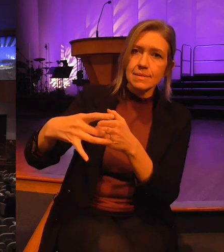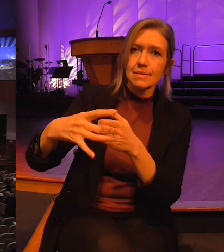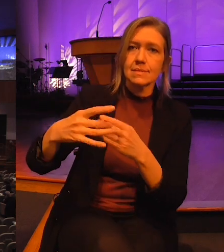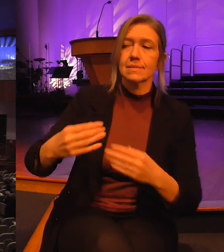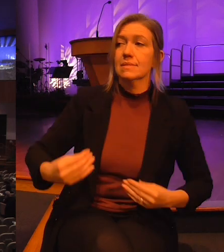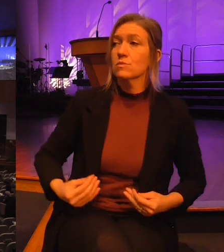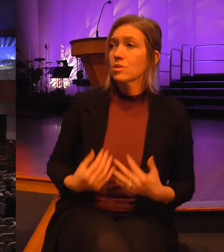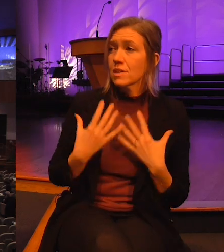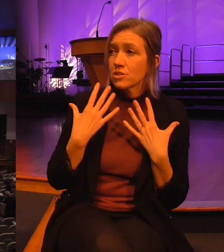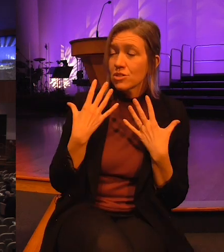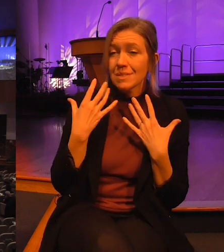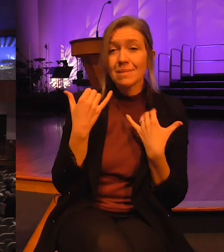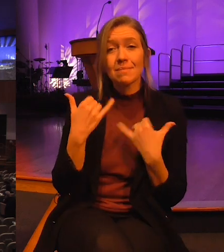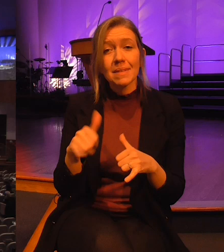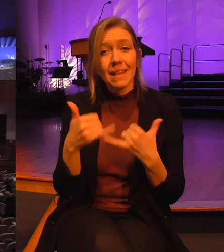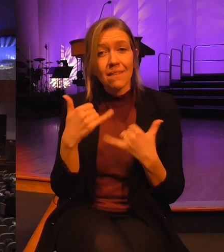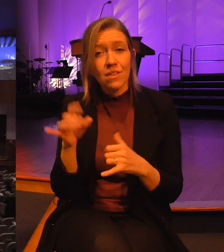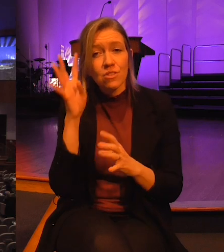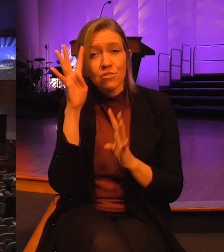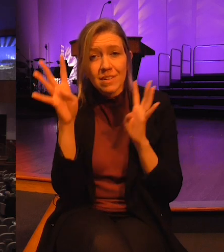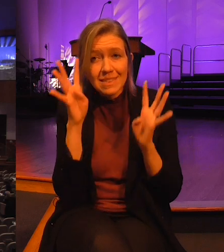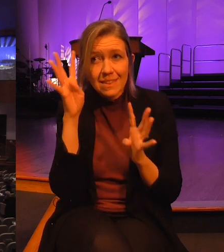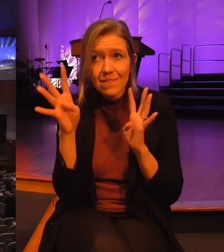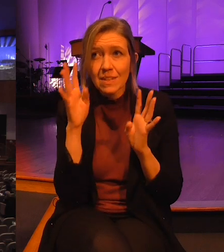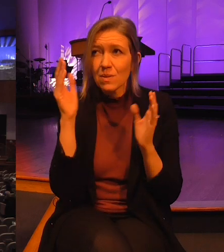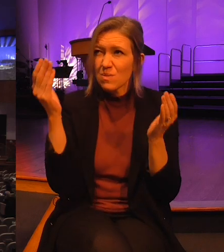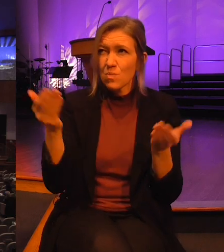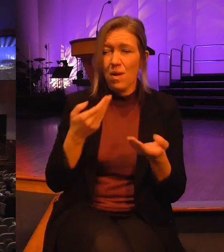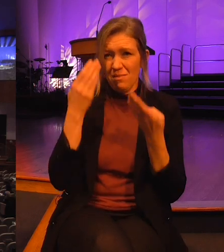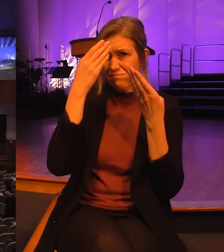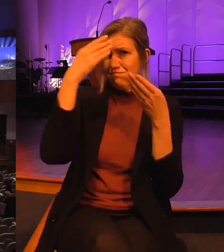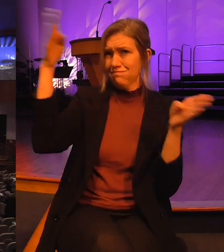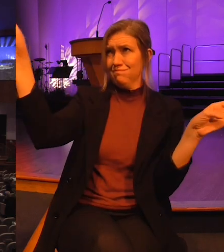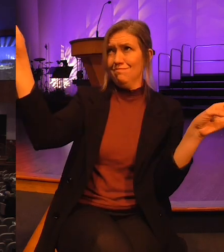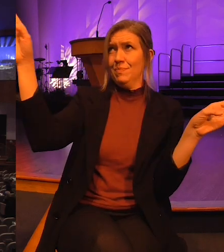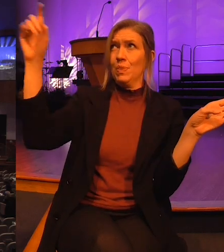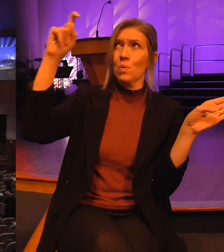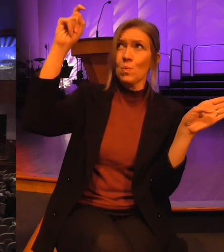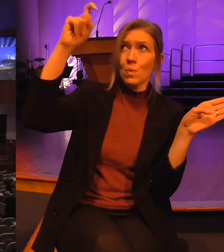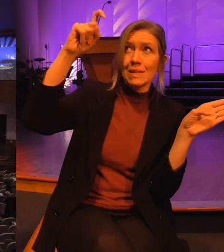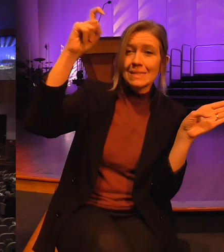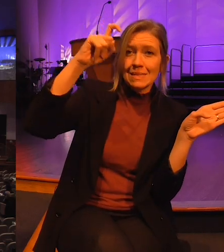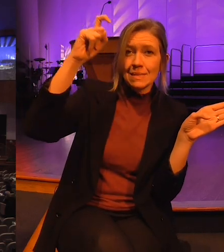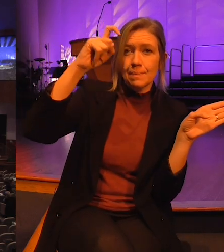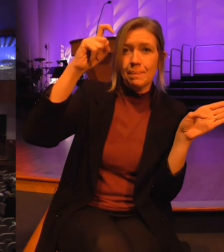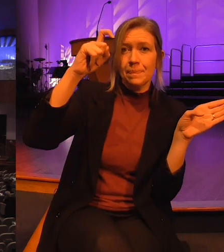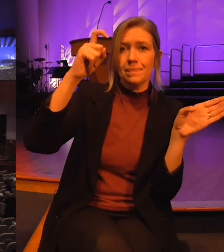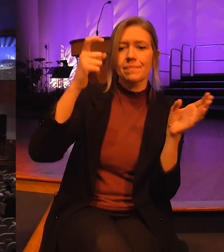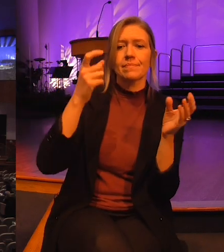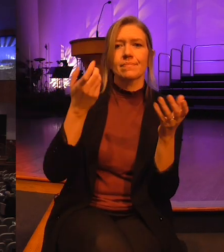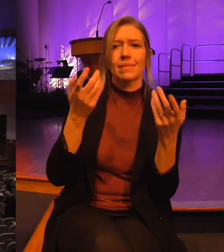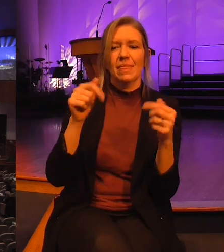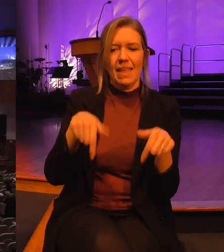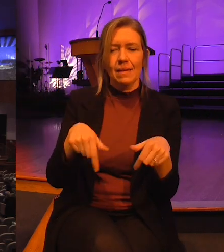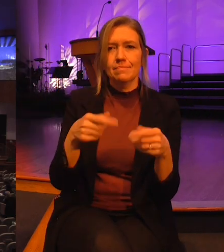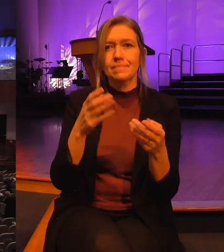la creatividad lúdica de la sabiduría que es la base del ser de esta